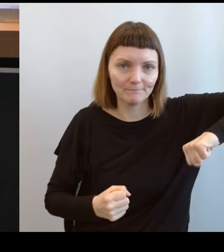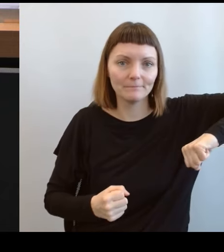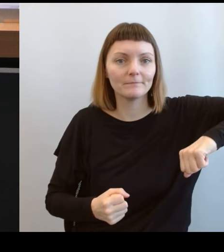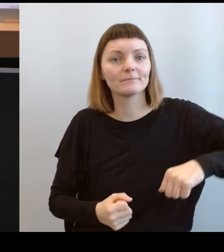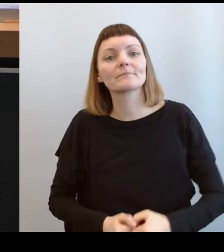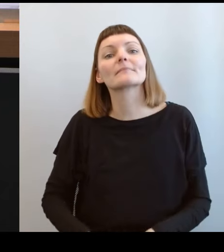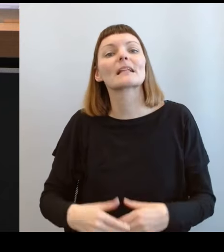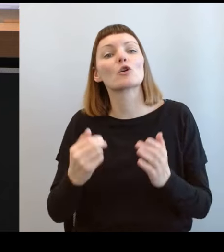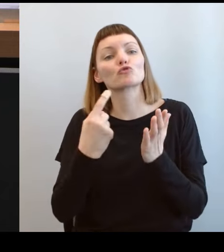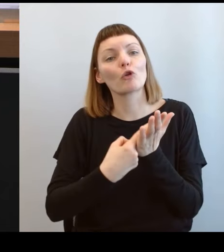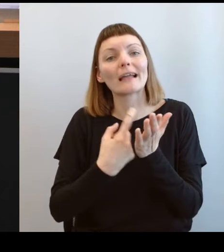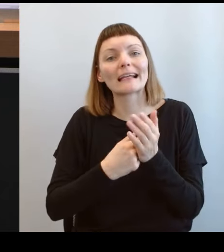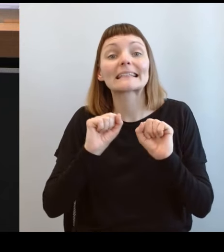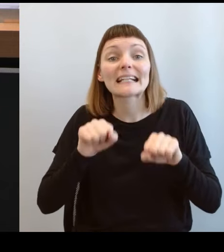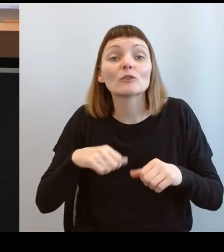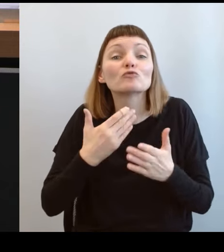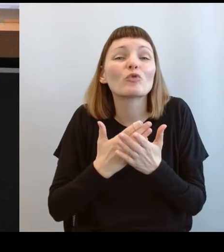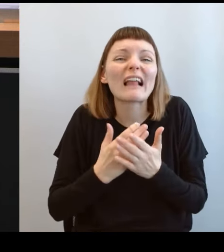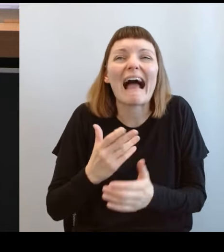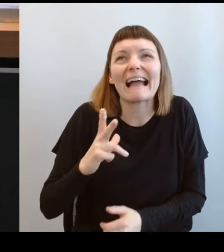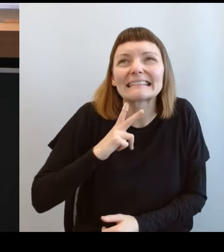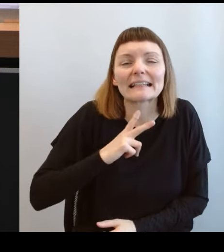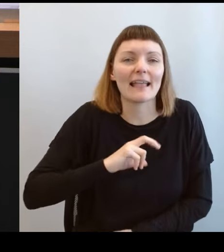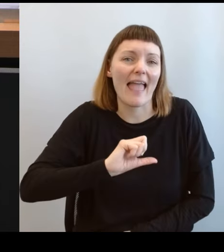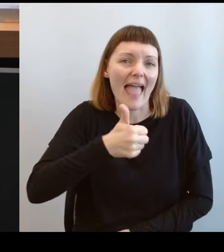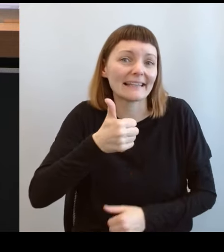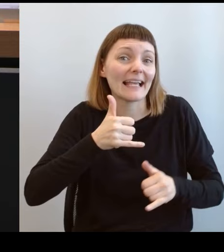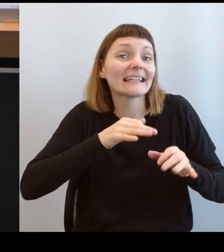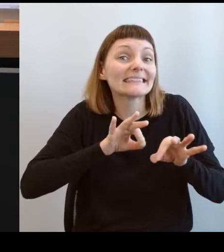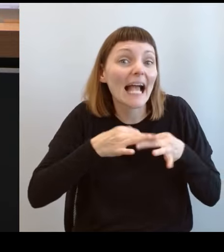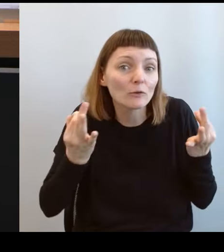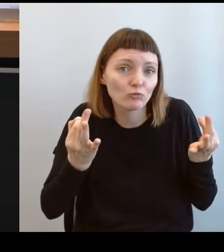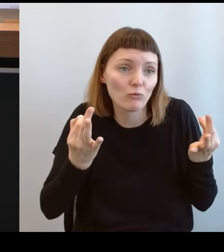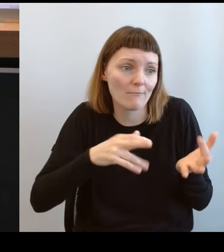Aber weil CDU und SPD leider nicht bereit waren, zum Beispiel über einen